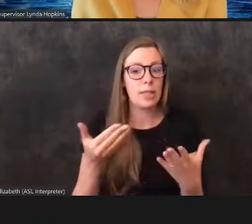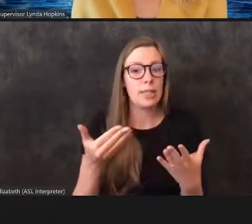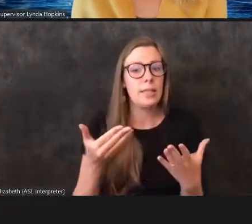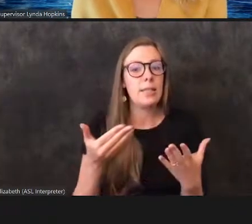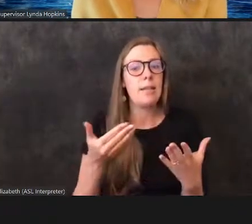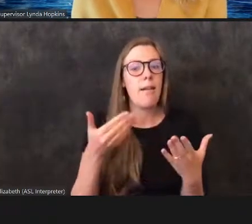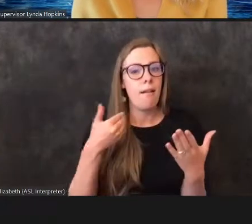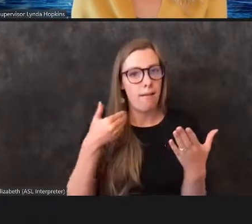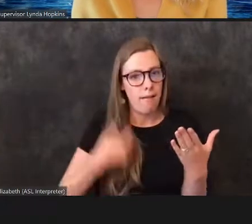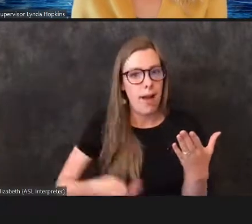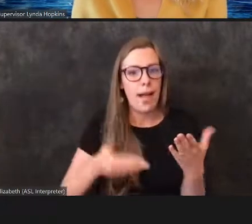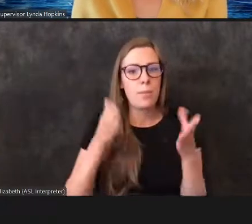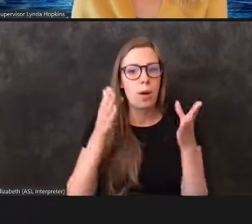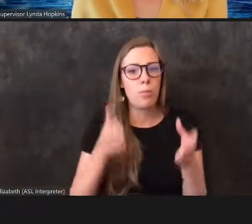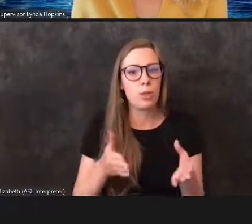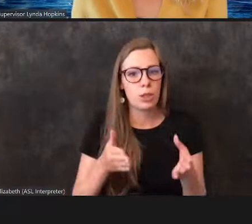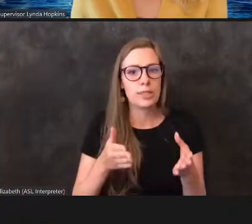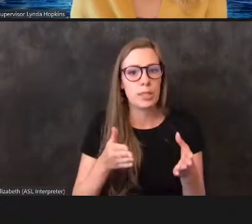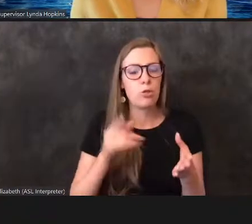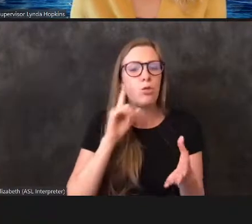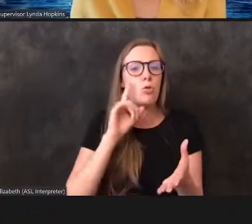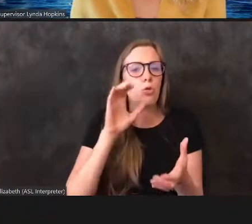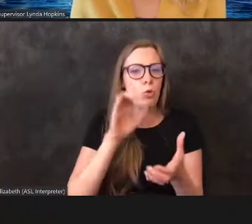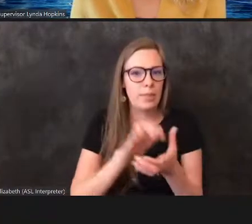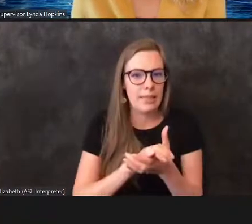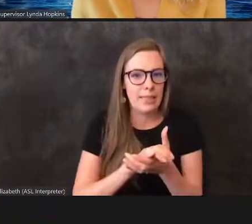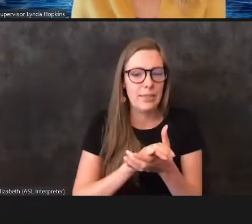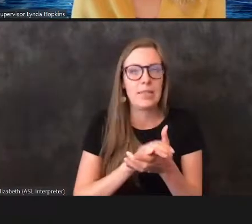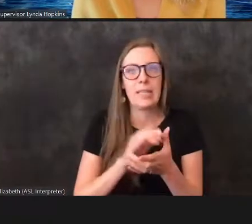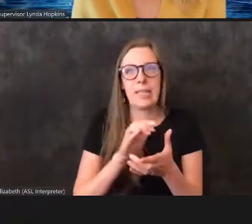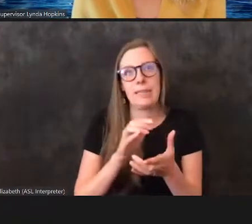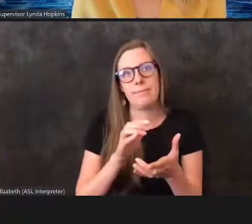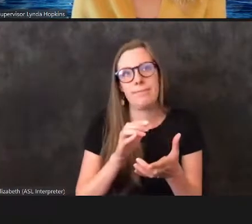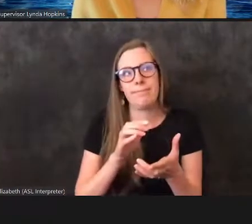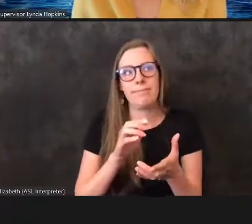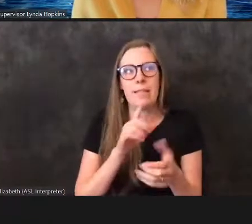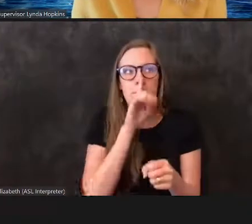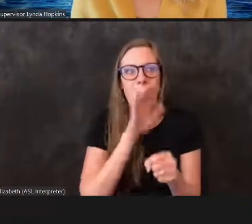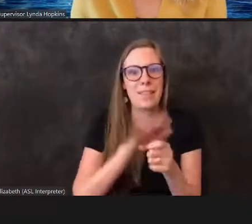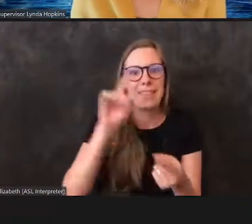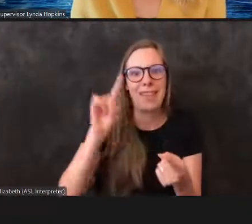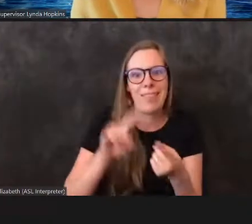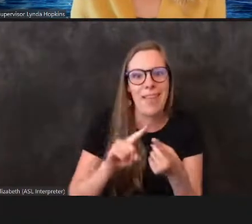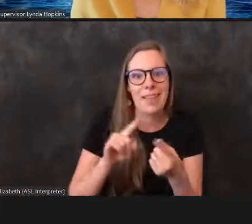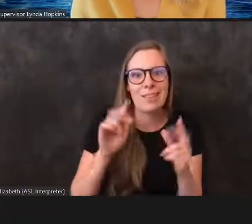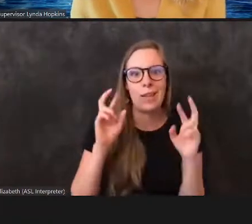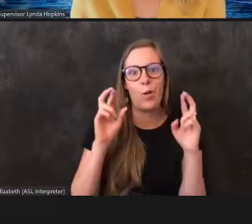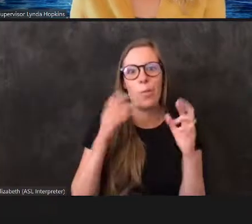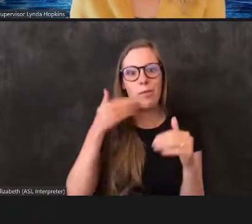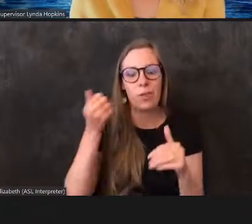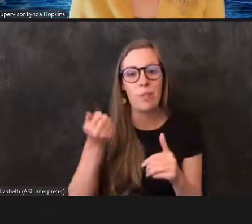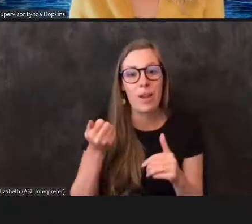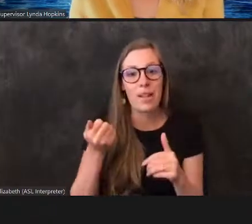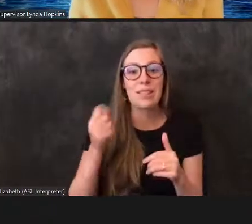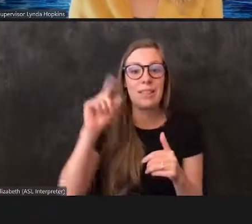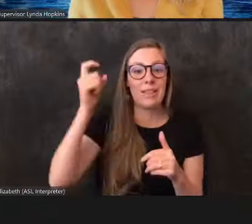Yo creo que soy una persona que poder no prometer tanto incrementar mi entrega.